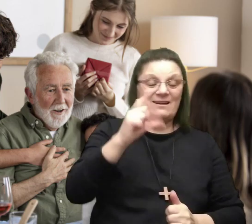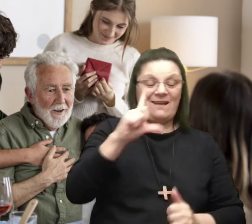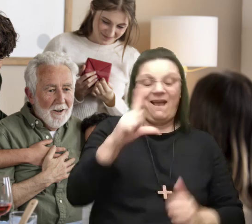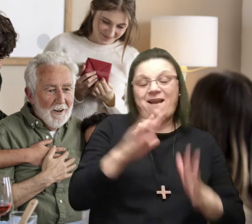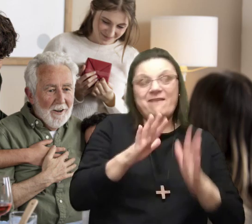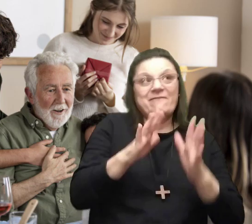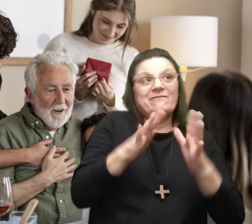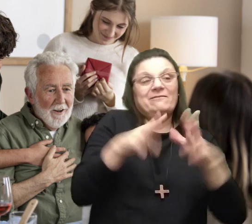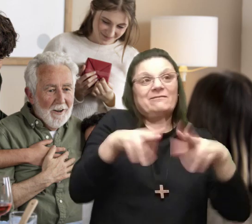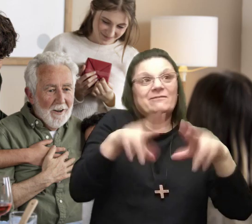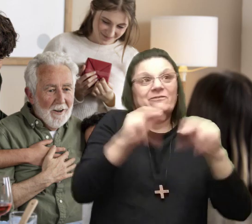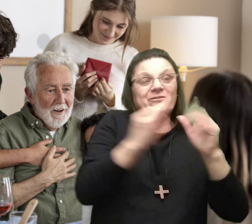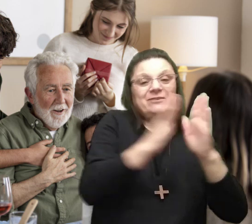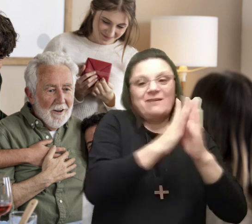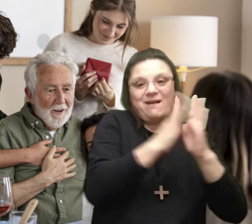Oración de los fieles 1. Para que la Iglesia sea en medio del mundo comunidad de amor, llamada al amor, Oremos. 2. Para que los gobernantes y los que hacen las leyes procuren sobre todo el bien común, oremos. 3. Para que los pobres, los parados y los hambrientos encuentren la debida acogida en todos nosotros, Oremos. 4. Para que comprendamos que no podemos amar a Dios, a quien no vemos, si no amamos al prójimo, a quien vemos, Oremos.